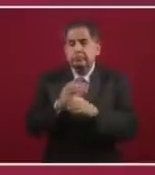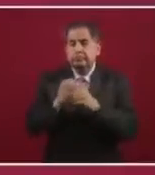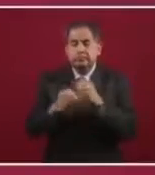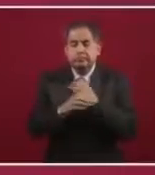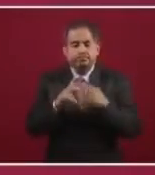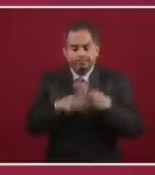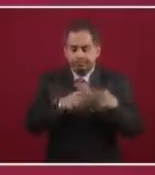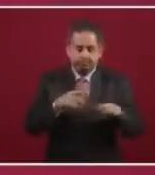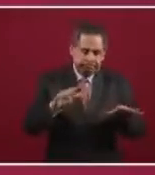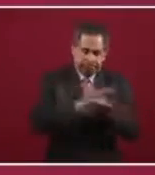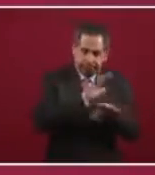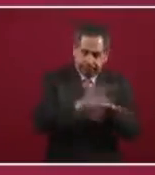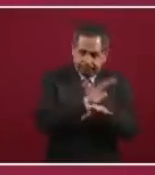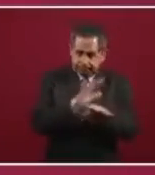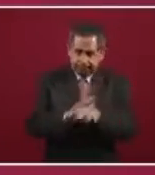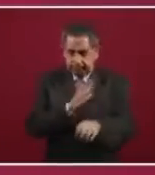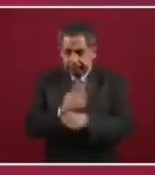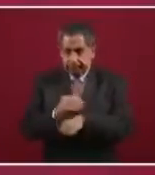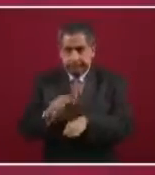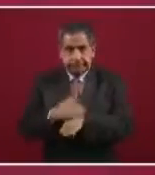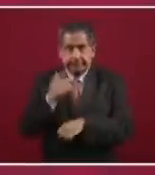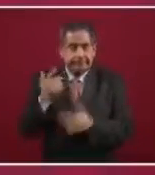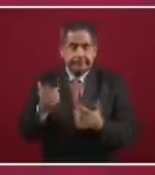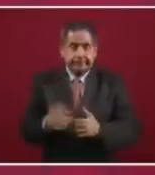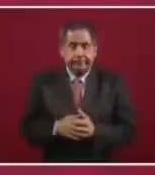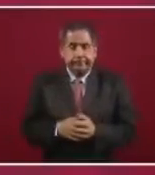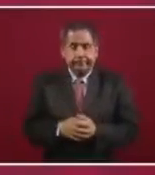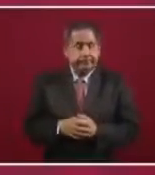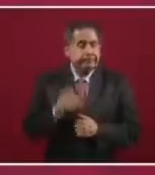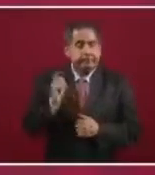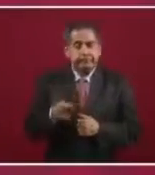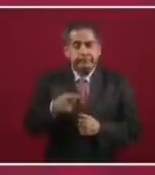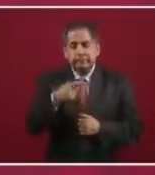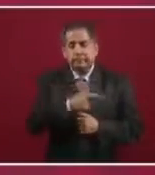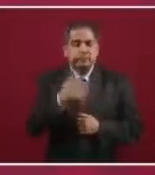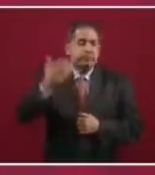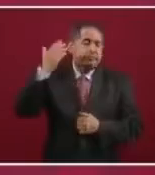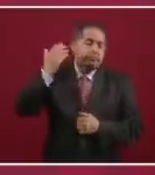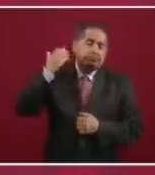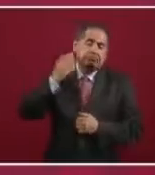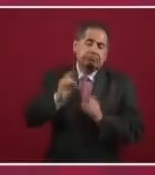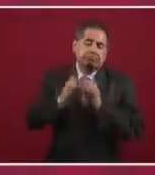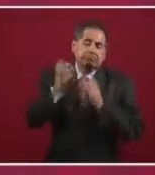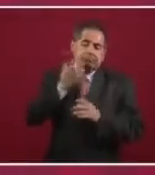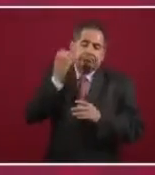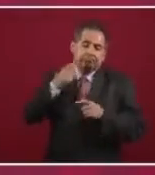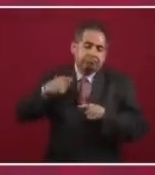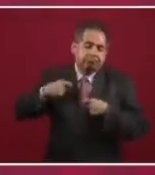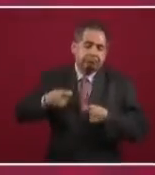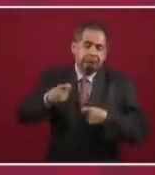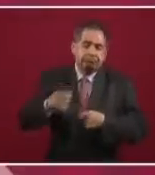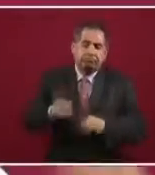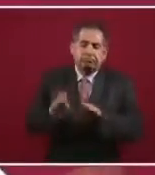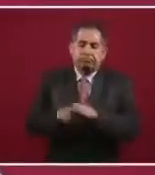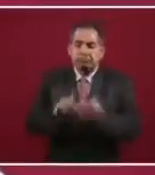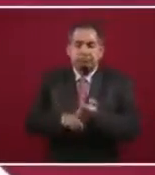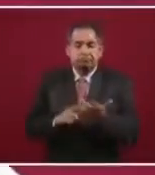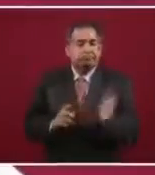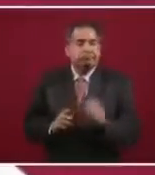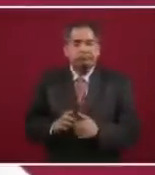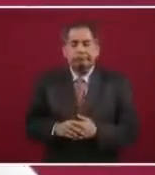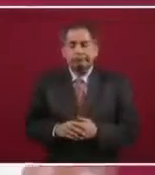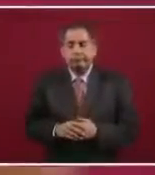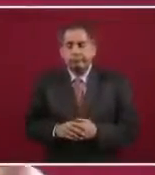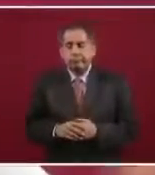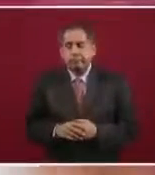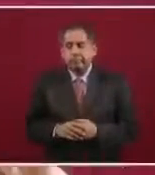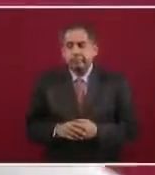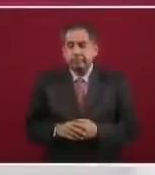cambiar ahí, porque básicamente sucedían las cosas de una forma como casi, como que